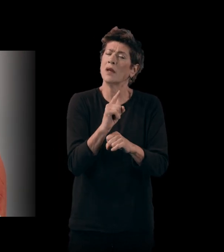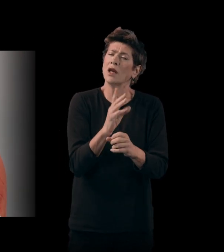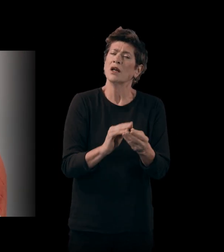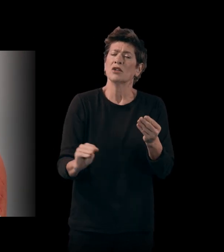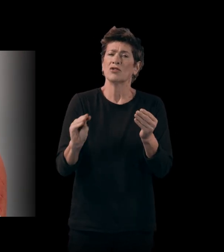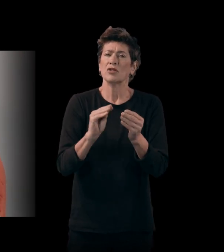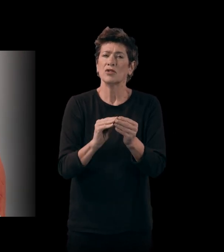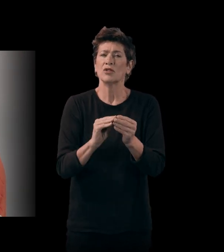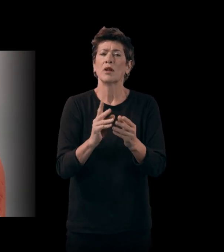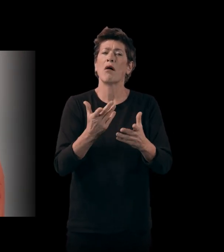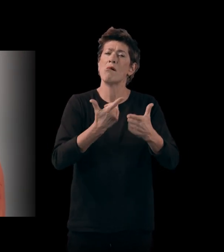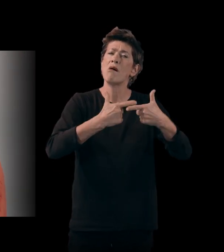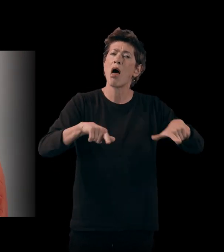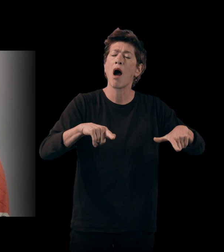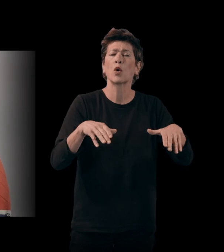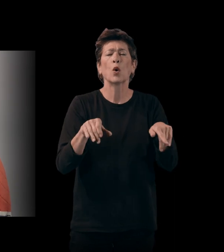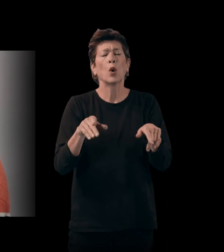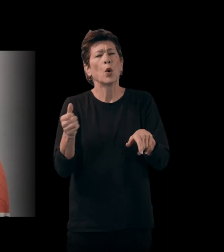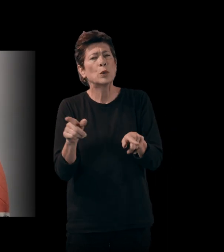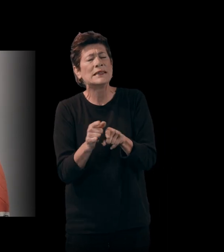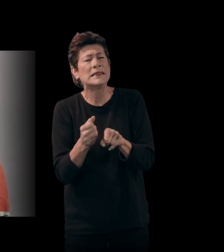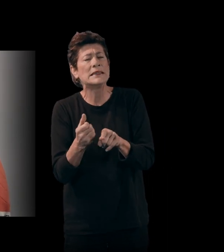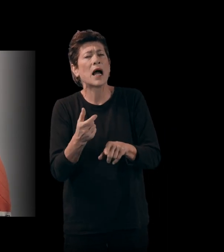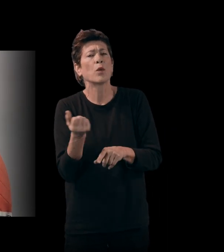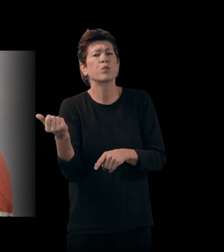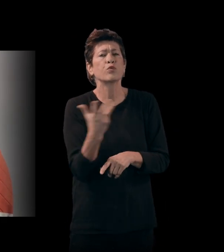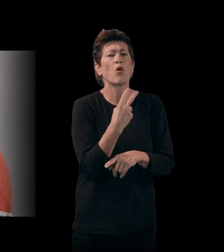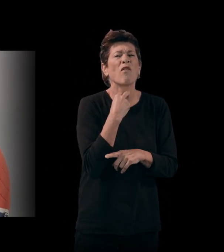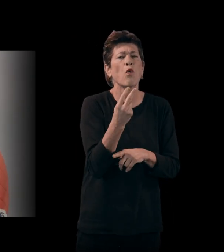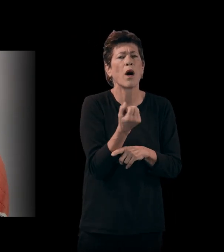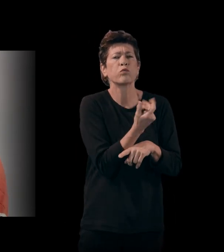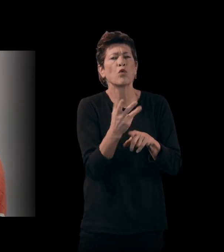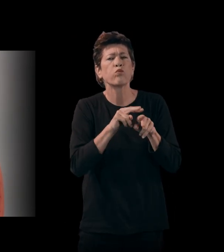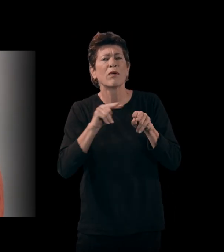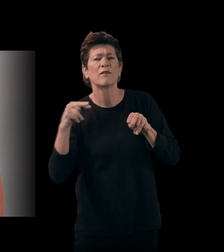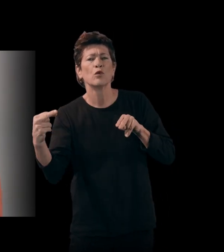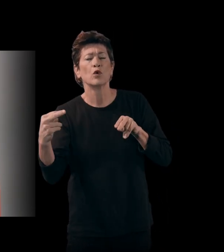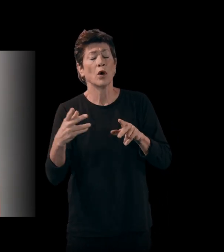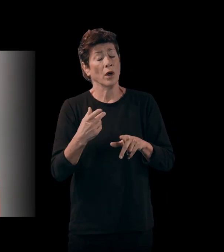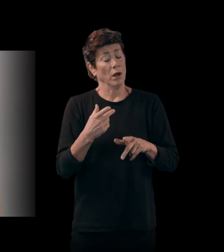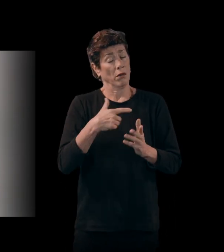la question de la polyphonie, parce que j'utilise beaucoup la première personne du singulier.